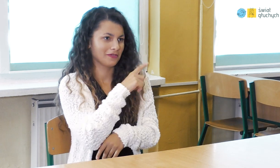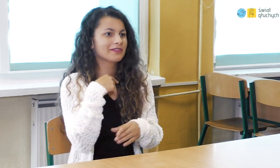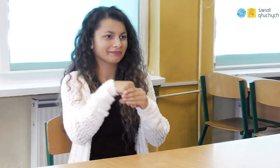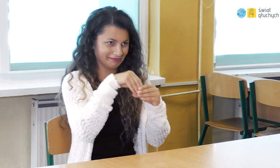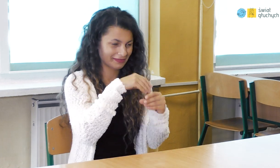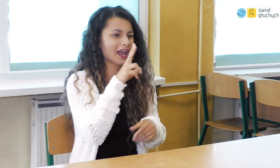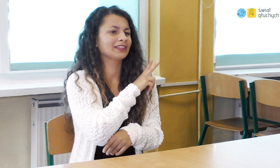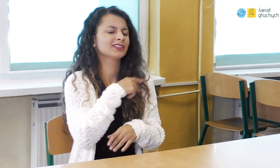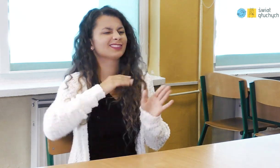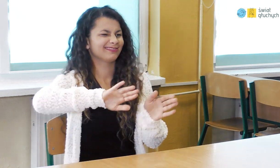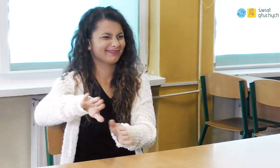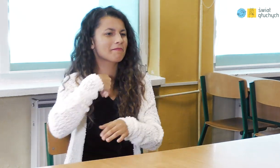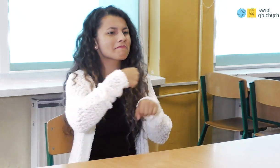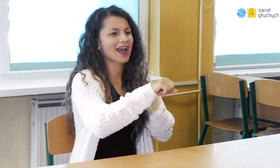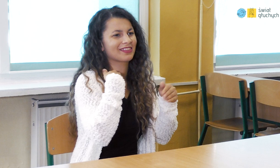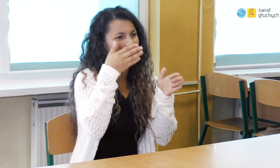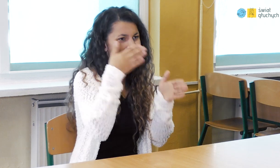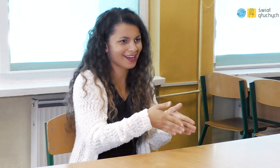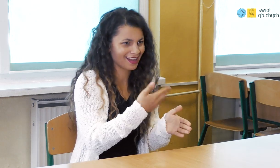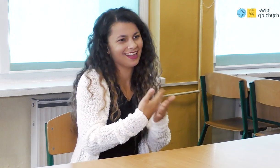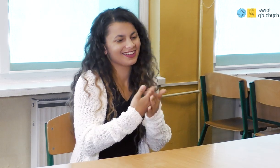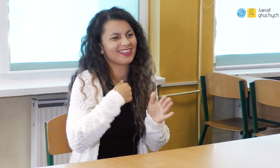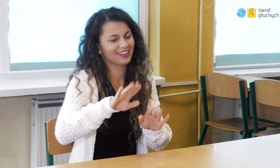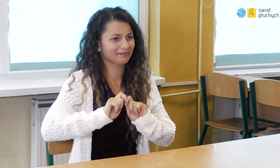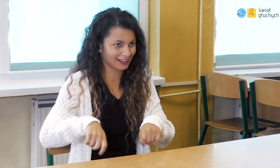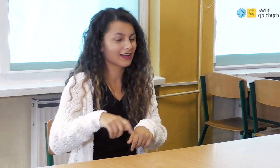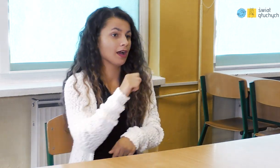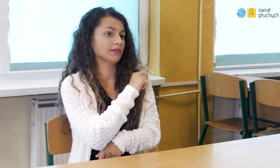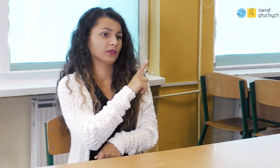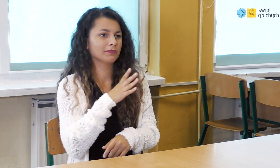W I i II klasie uczestniczyłam w tym. W III klasie zrezygnowałam, skupiłam się na maturze.